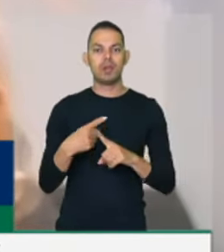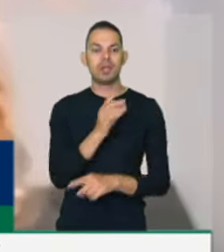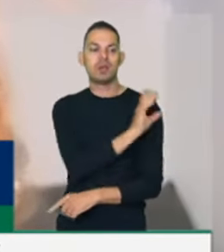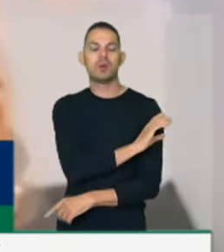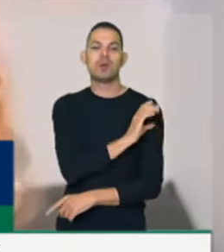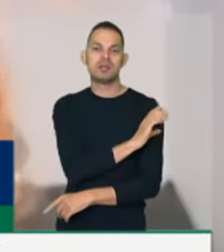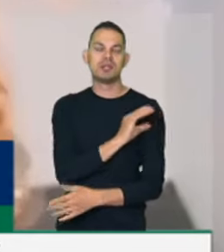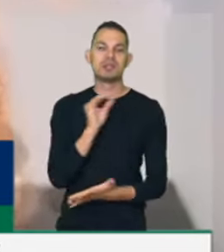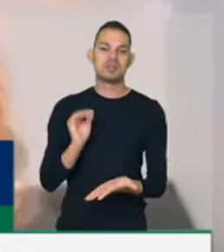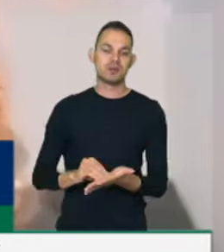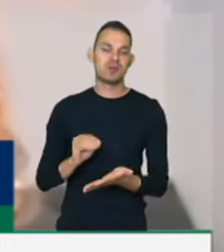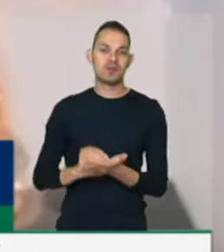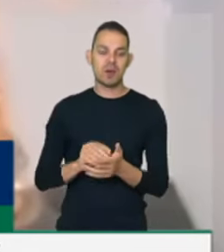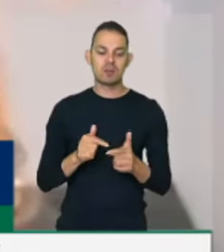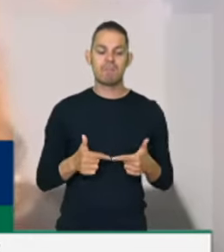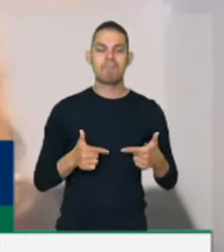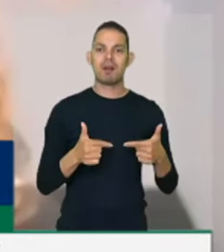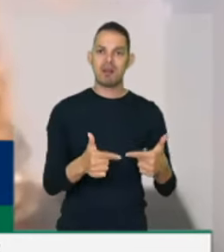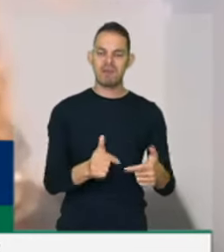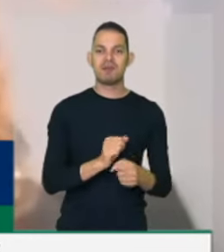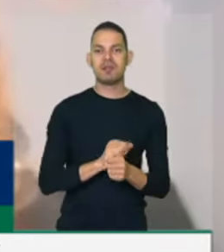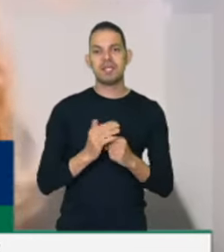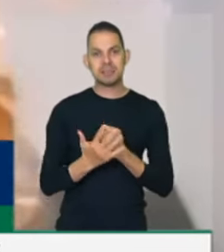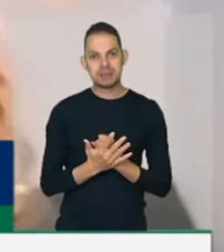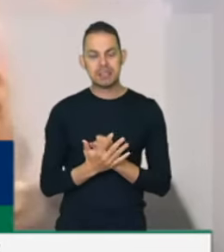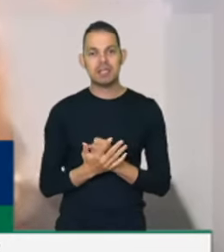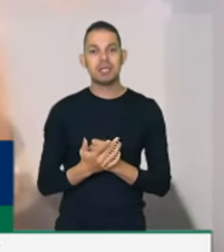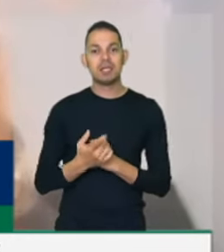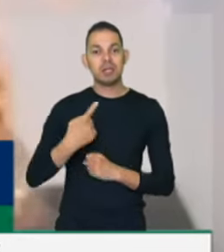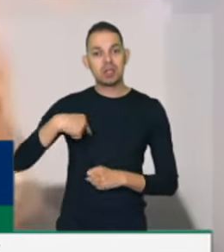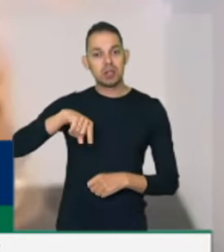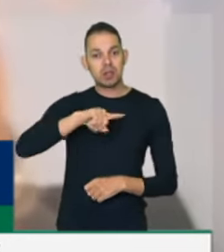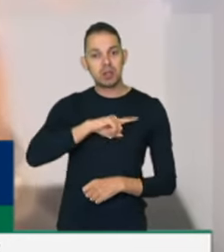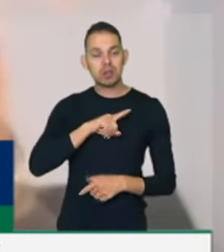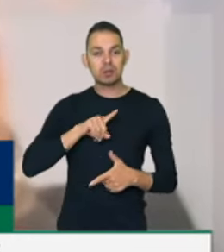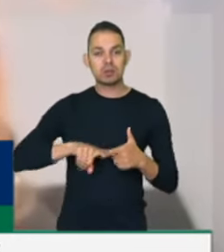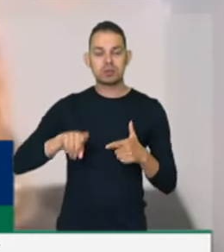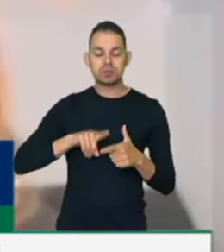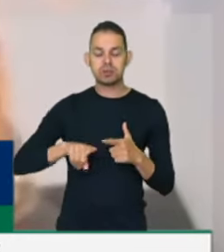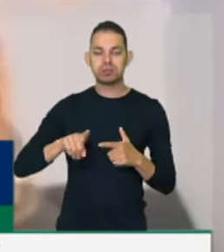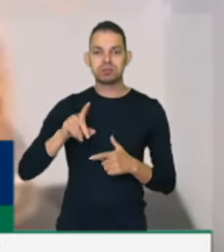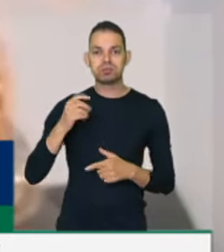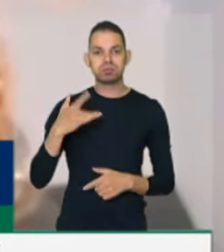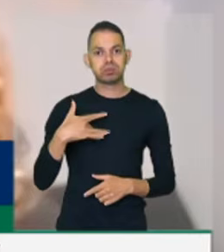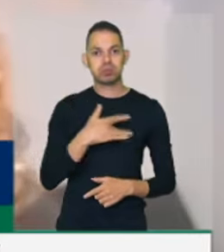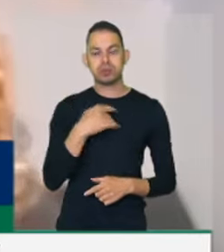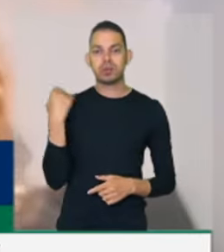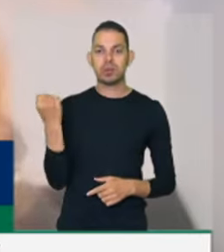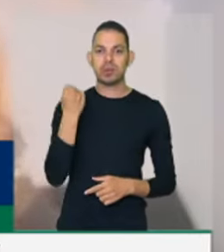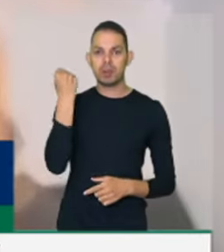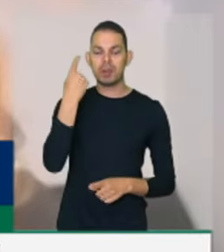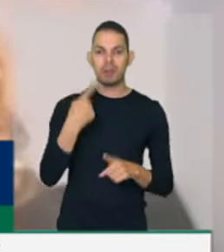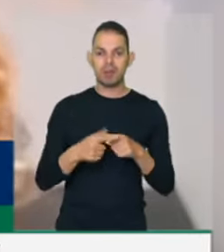ENFRENTAMENTO A PANDEMIA. ESTAMOS NO CAOS POR FALTA DE COORDENAÇÃO DE ENFRENTAMENTO CORRETO, POR FALTA DE VACINA. É POR ISSO QUE NÓS ESTAMOS COM MUITA GENTE AGUARDANDO